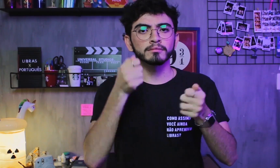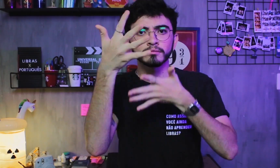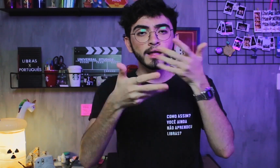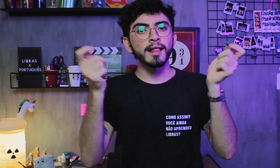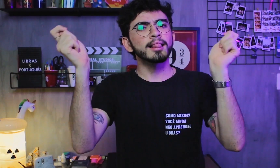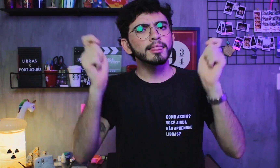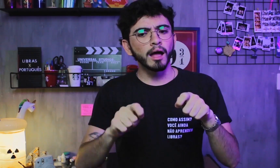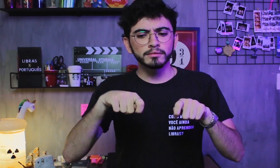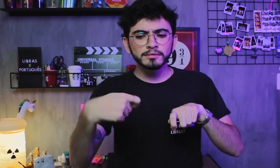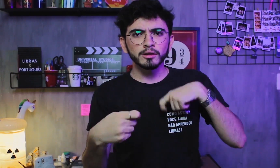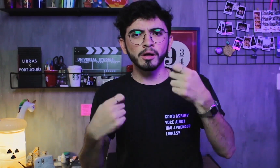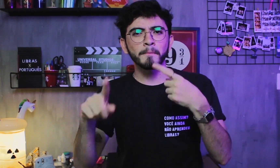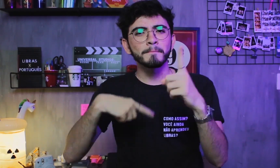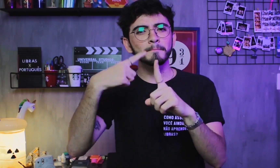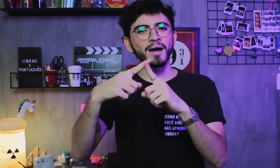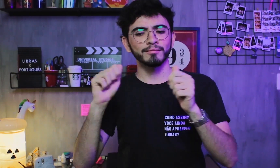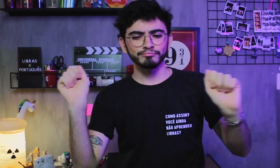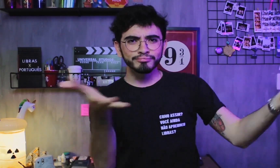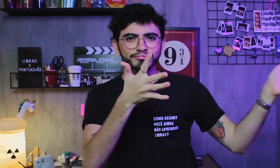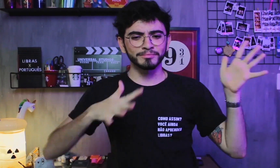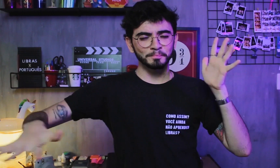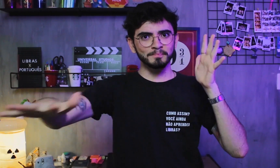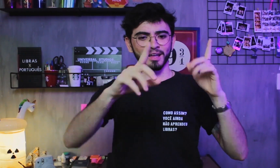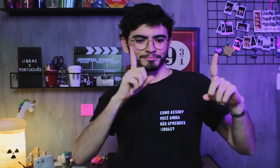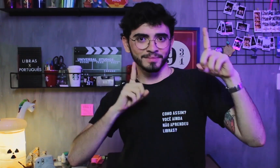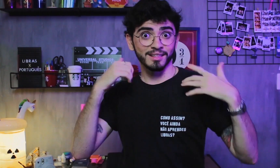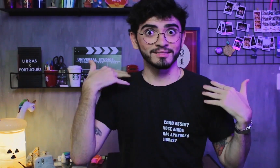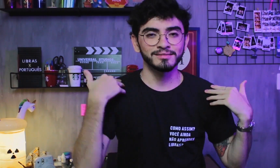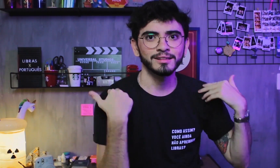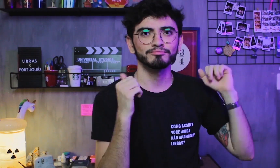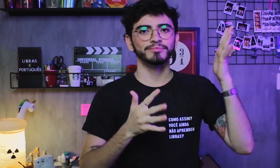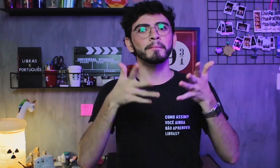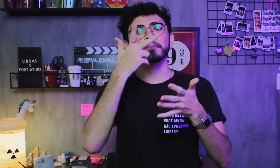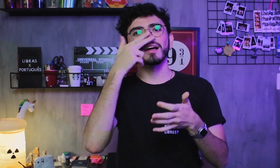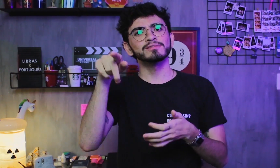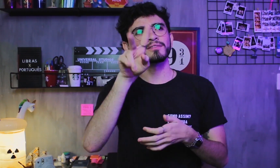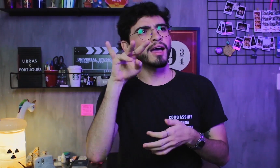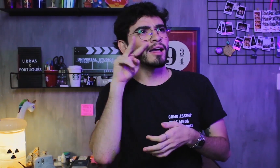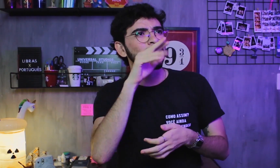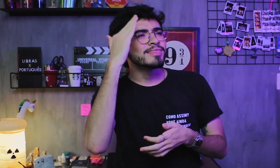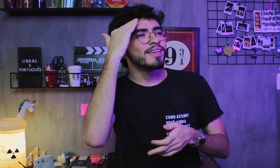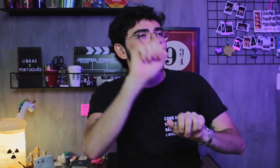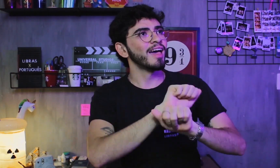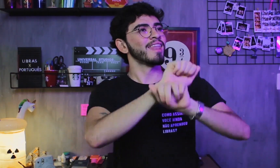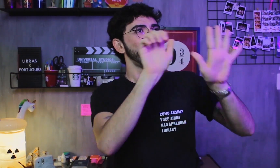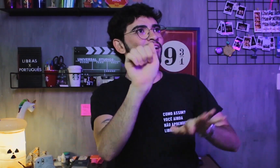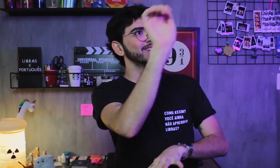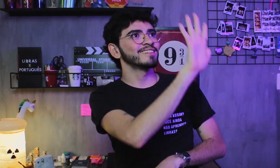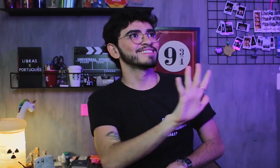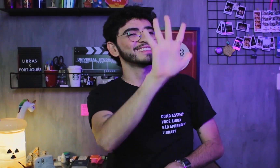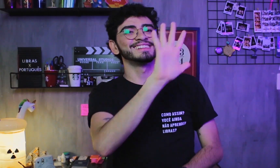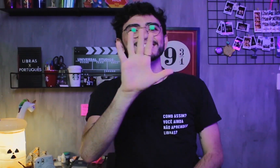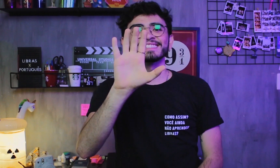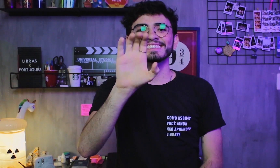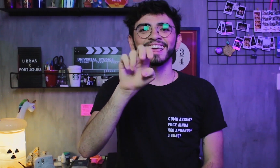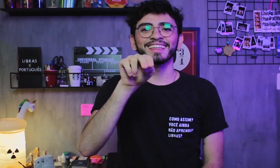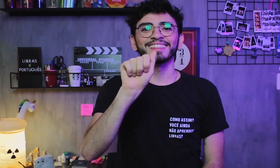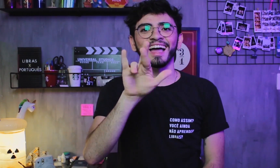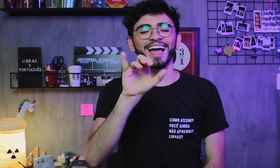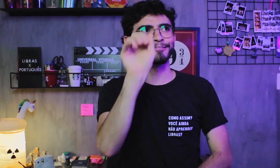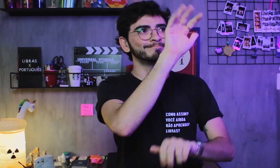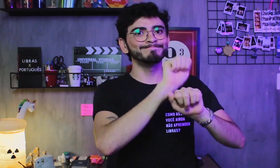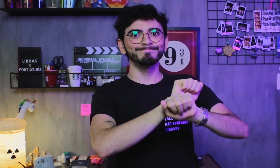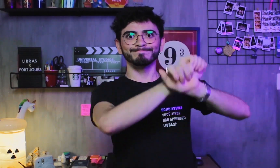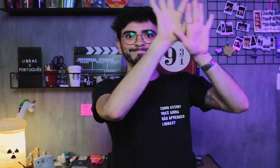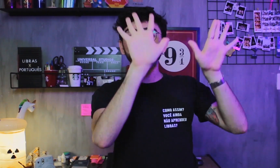Ela usa as mãos, o espaço, o corpo e seus movimentos, construindo um cenário de forma clara.